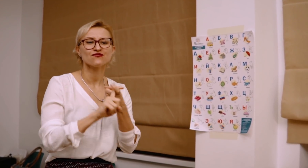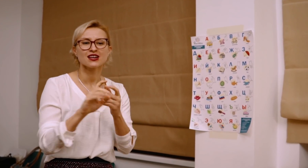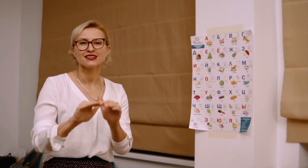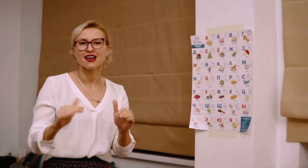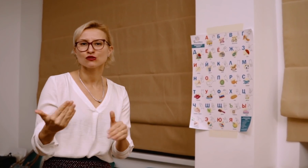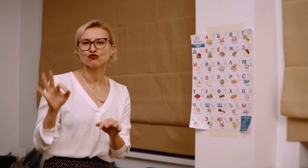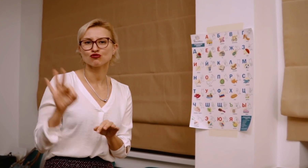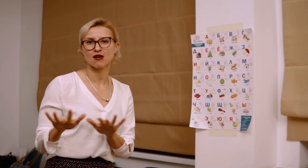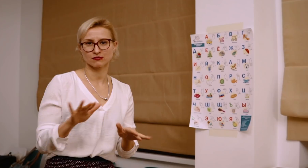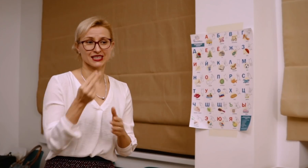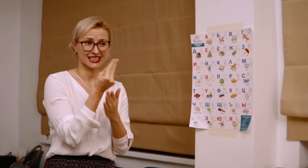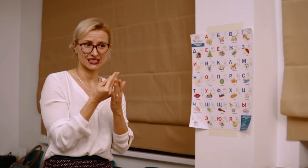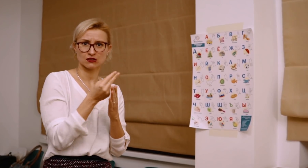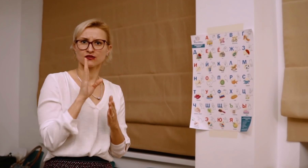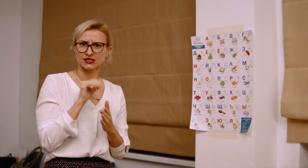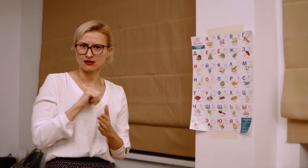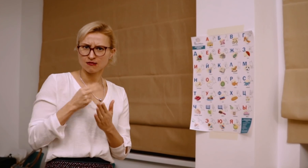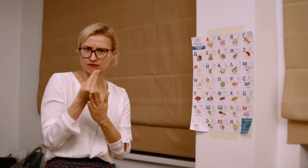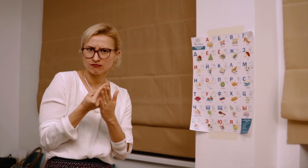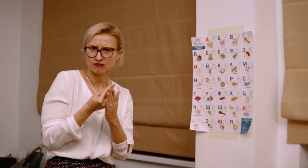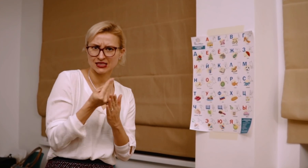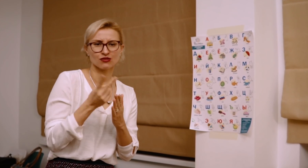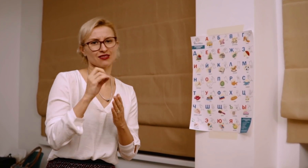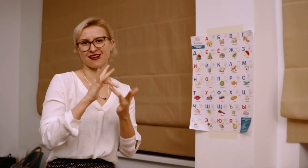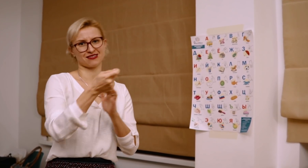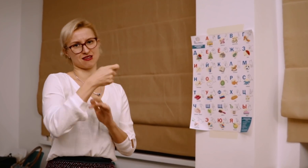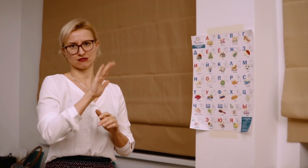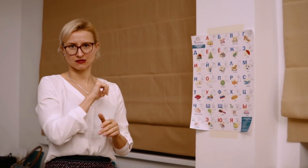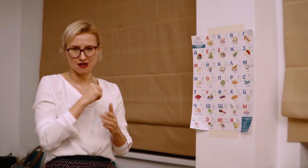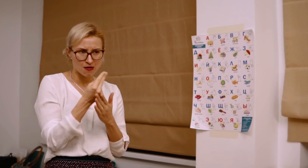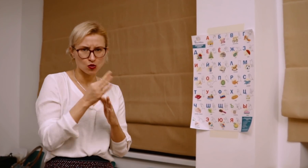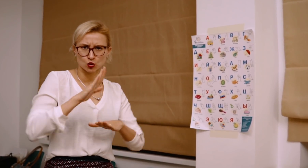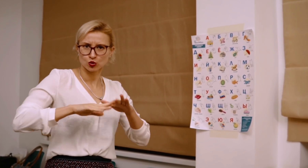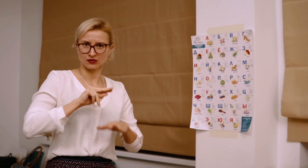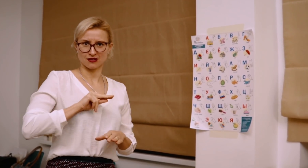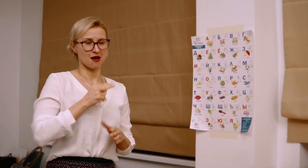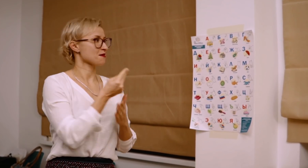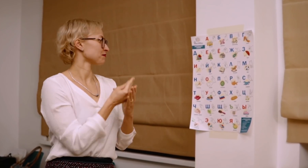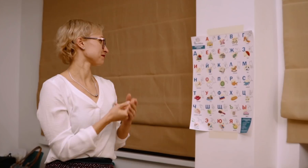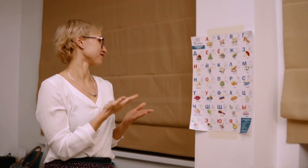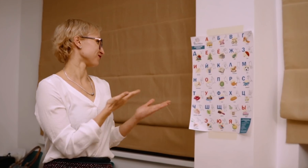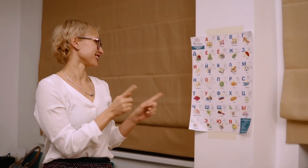Все то, что дети точно видели, уже привычно для них. Рисунки, кстати, Москвичева делала сама, не из интернета скачивала. Ручная работа…